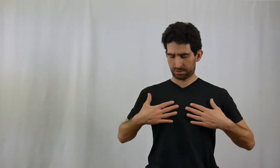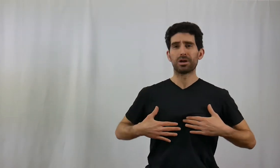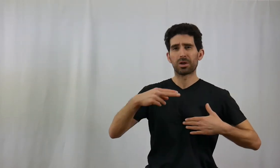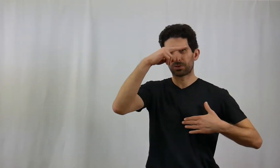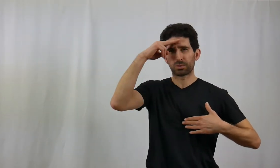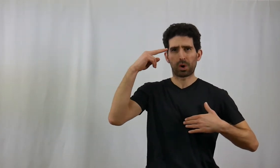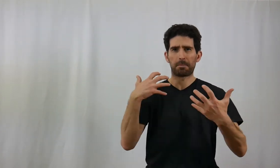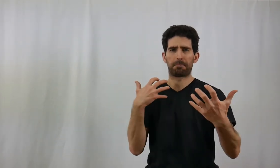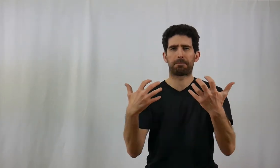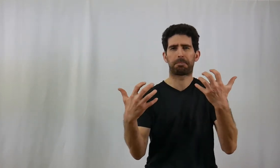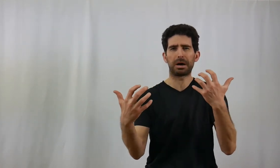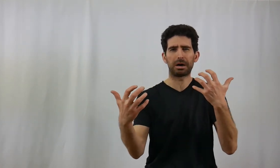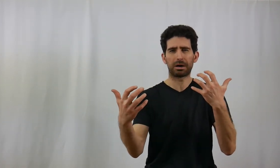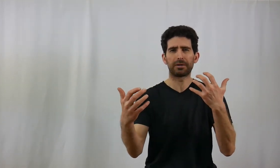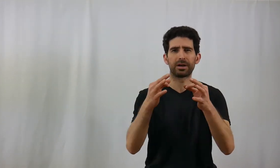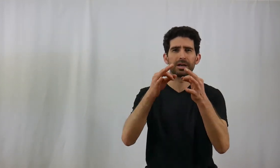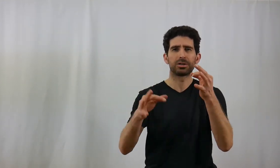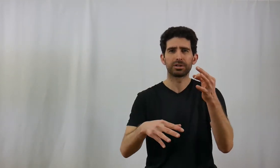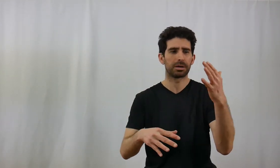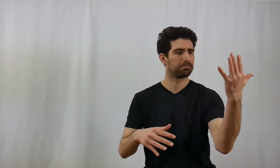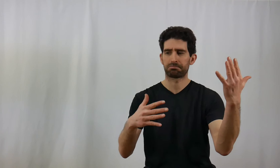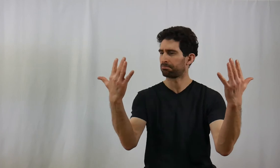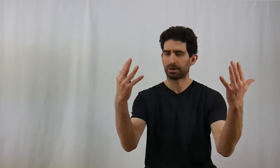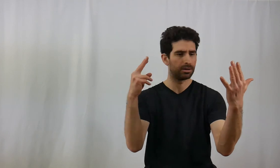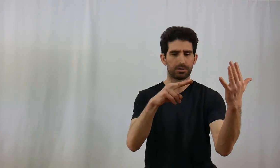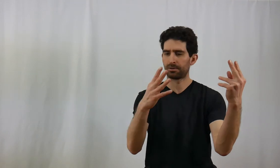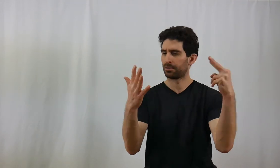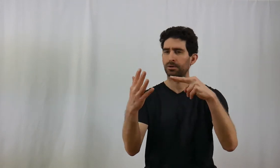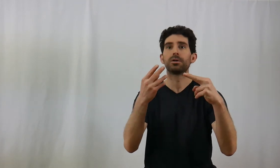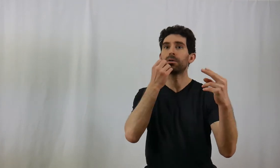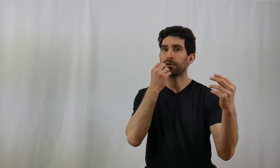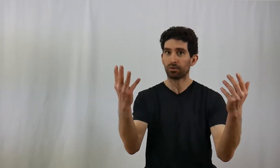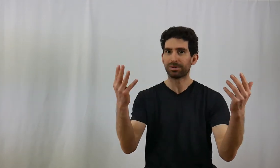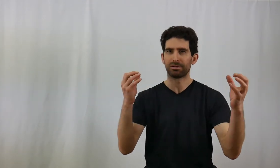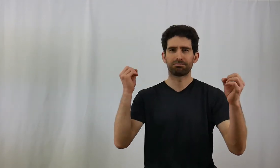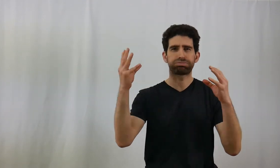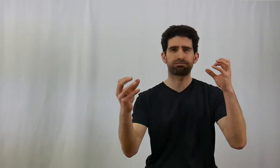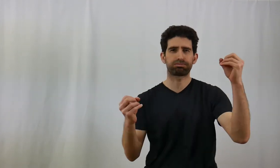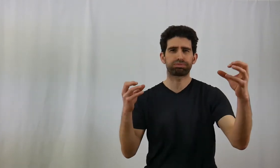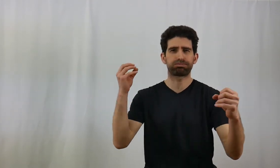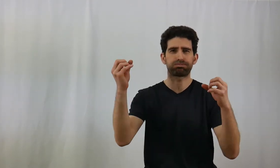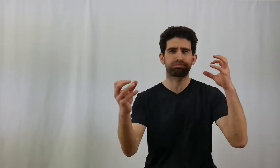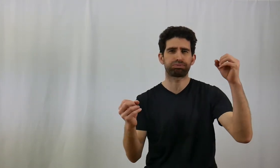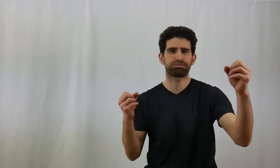Mon tee-shirt noir fait un contraste. Résultat ? On voit bien mes mains pendant que je signe.